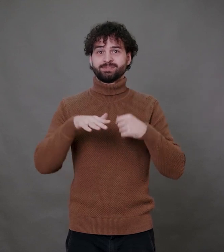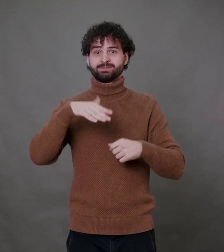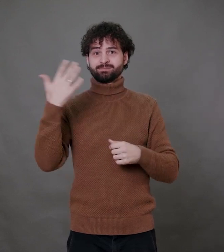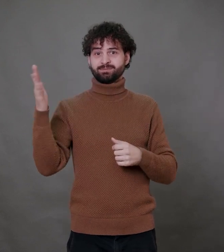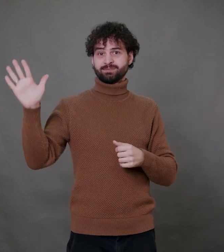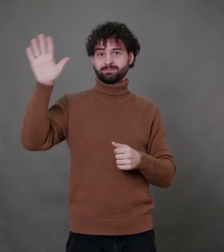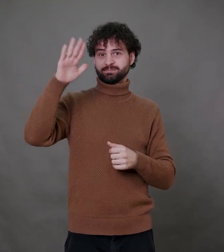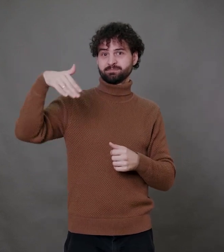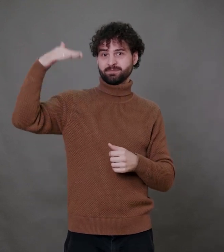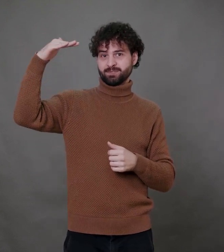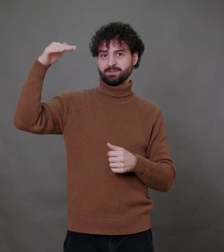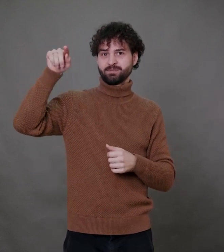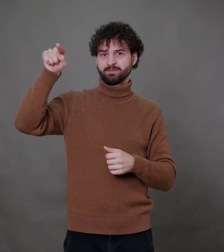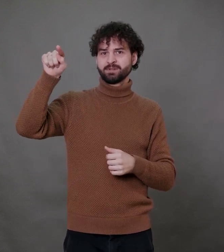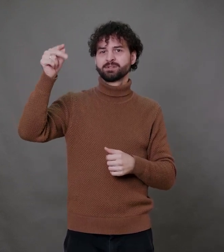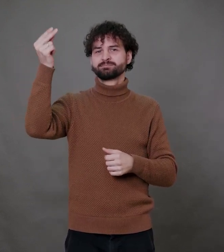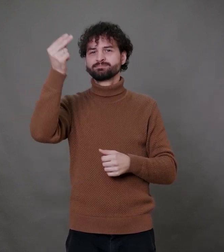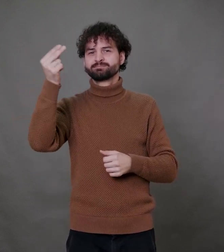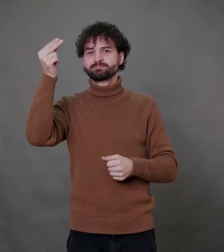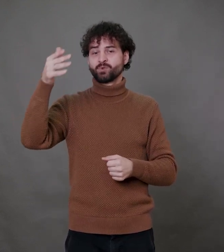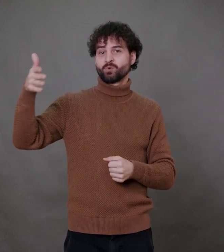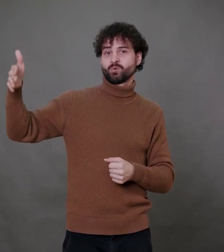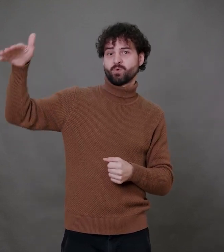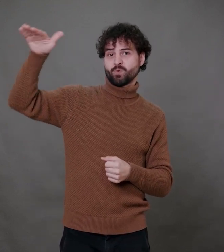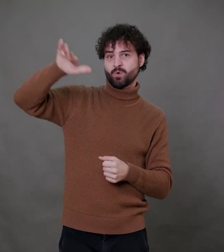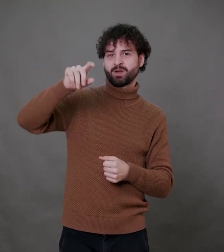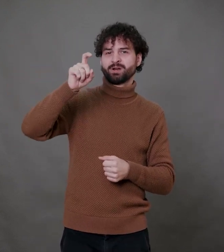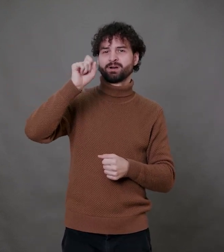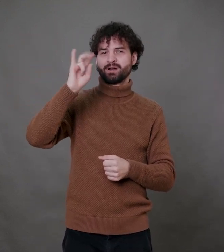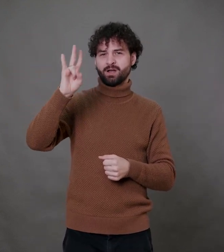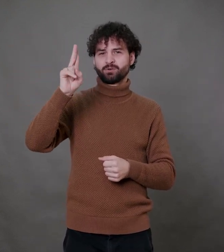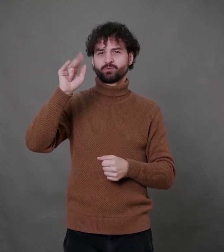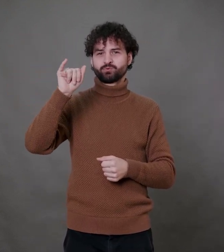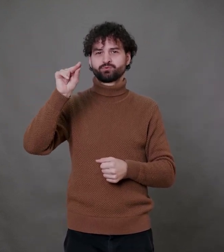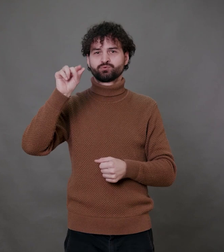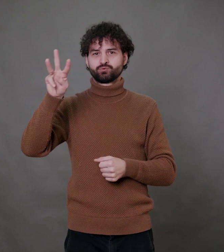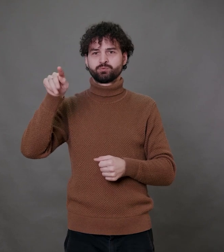Сверху справа на горе изображен хан Кучум.